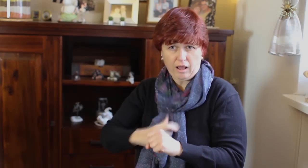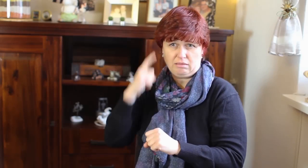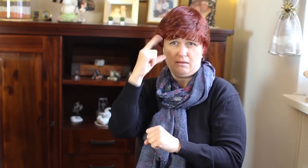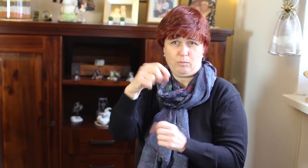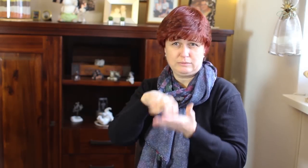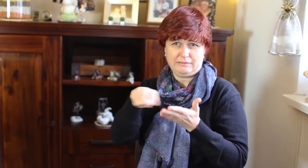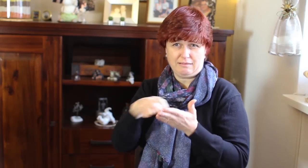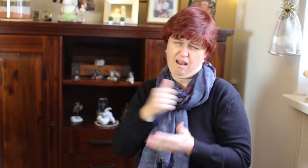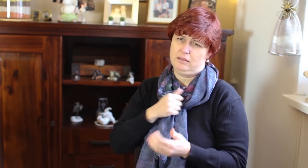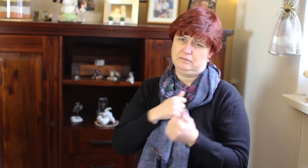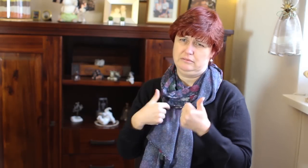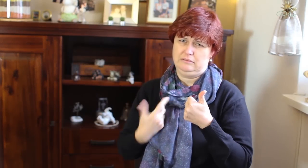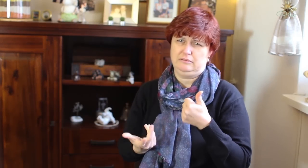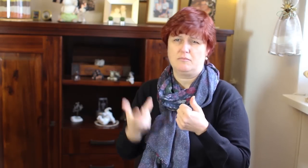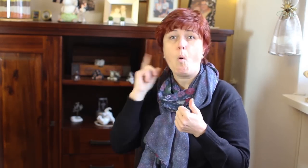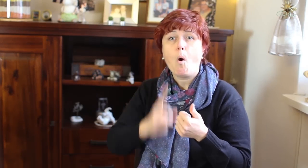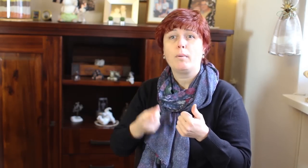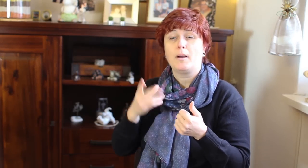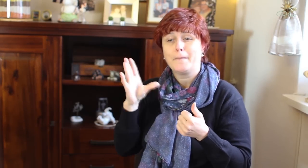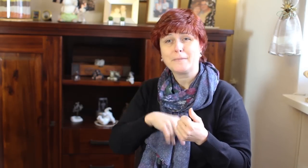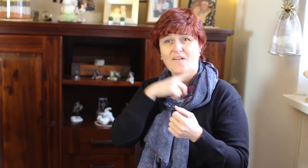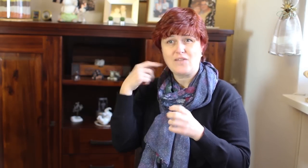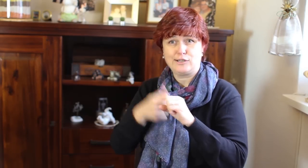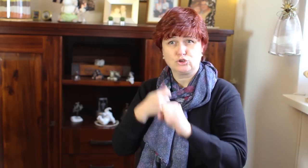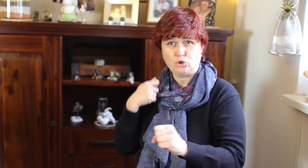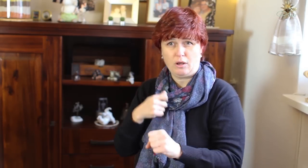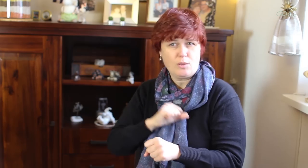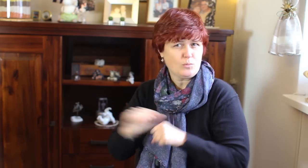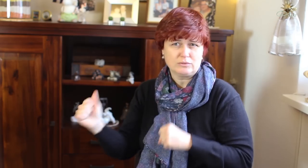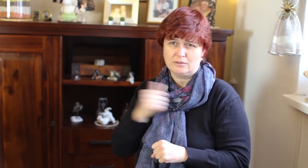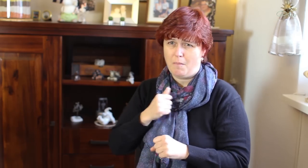Wenn ich abends alleine nach Hause gehe habe ich große Angst. Obwohl ich den weißen Stock dabei habe, habe ich trotzdem Angst.